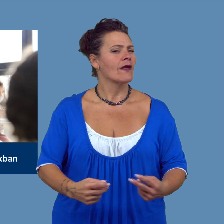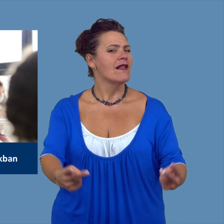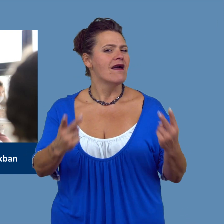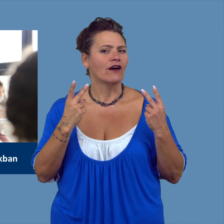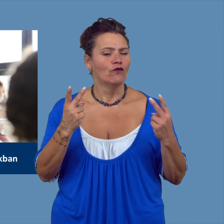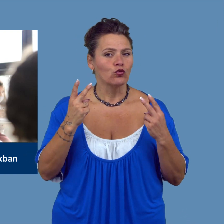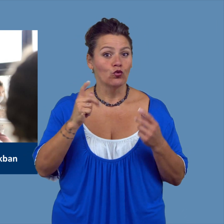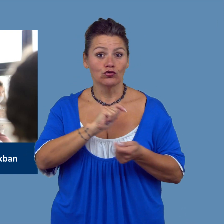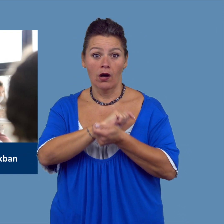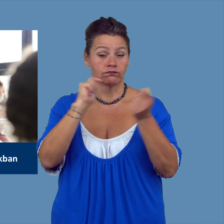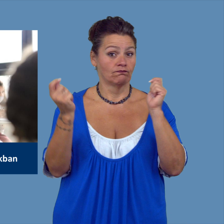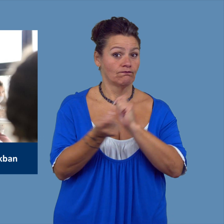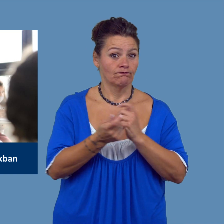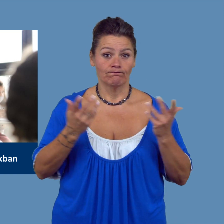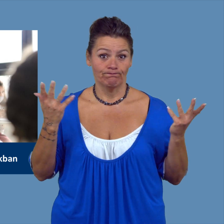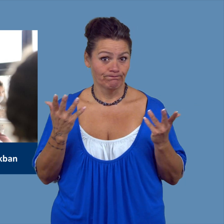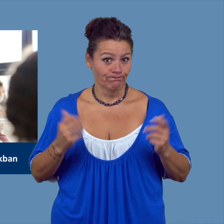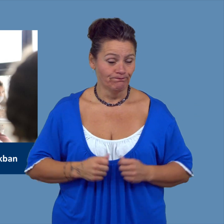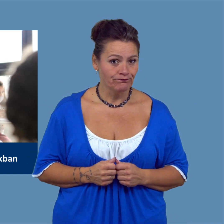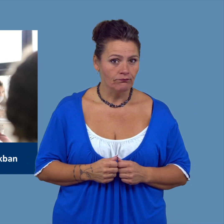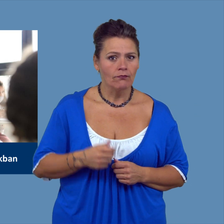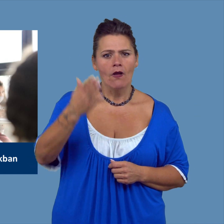Az egyik legfontosabb módosítás,